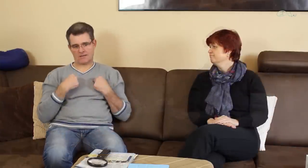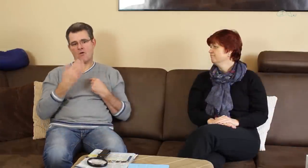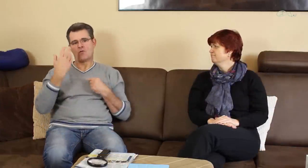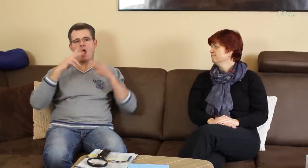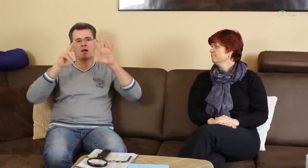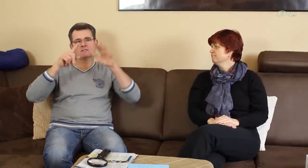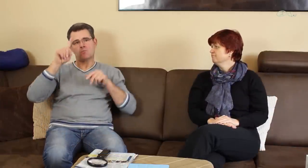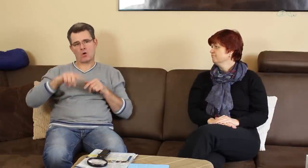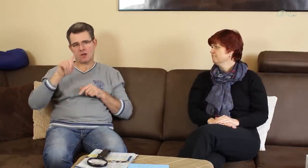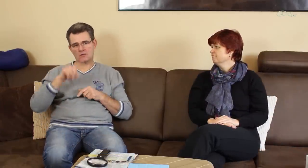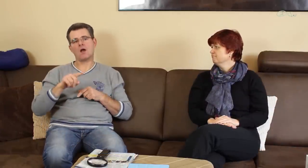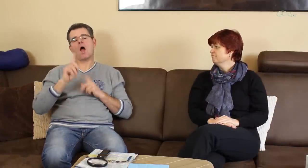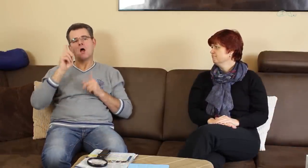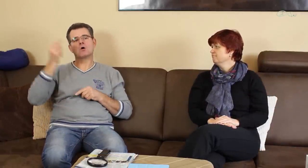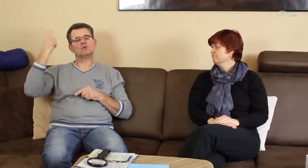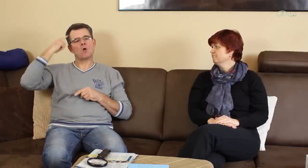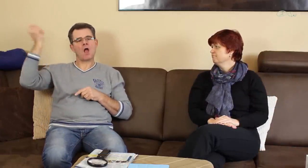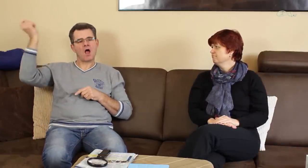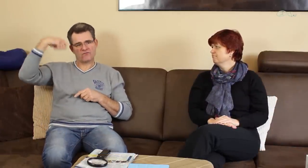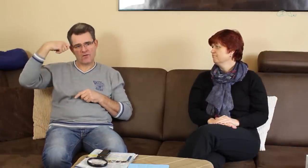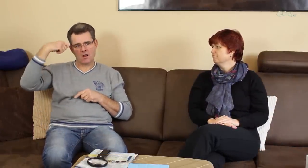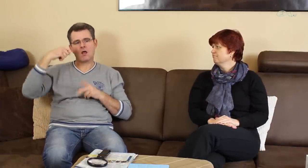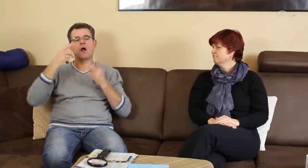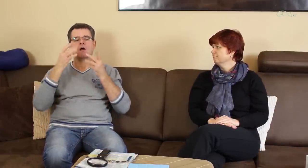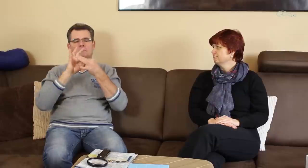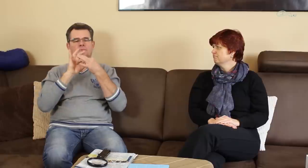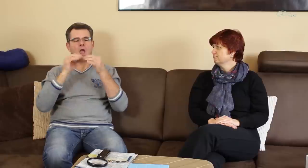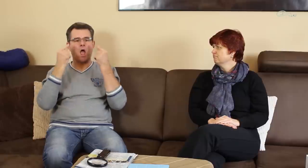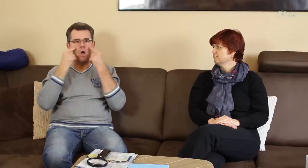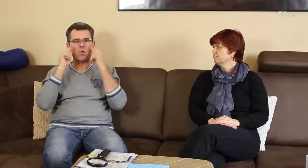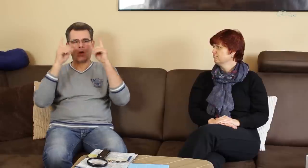Ich hatte vor 18 Monaten einen Schlaganfall, seitdem ist auch mein Sichtfeld sehr stark eingeschränkt.